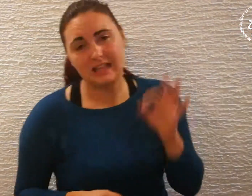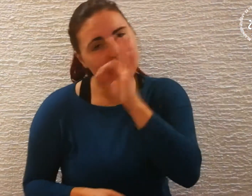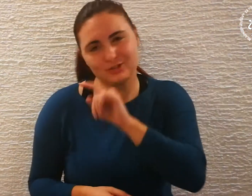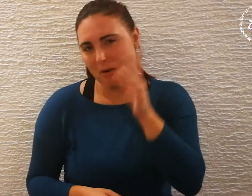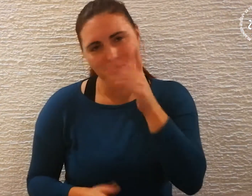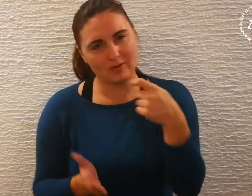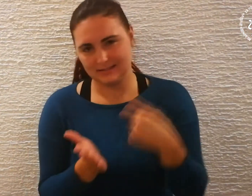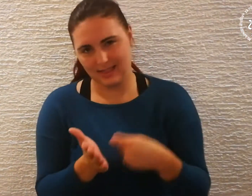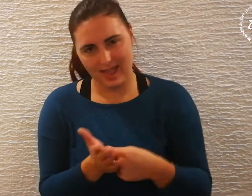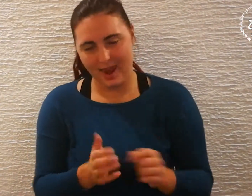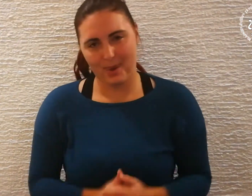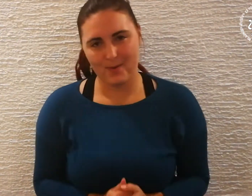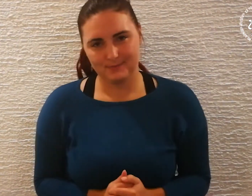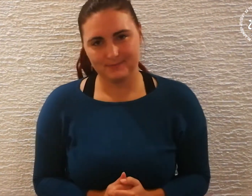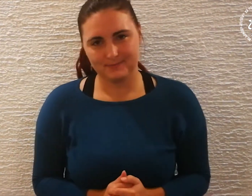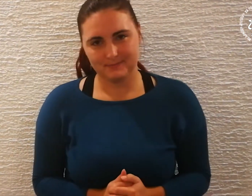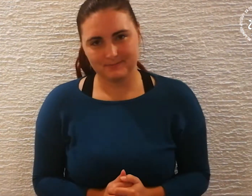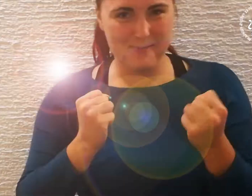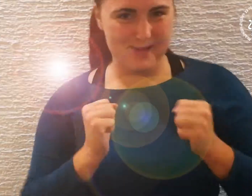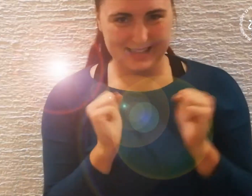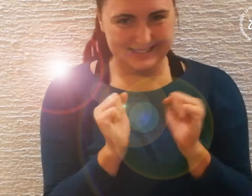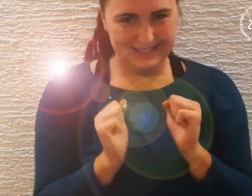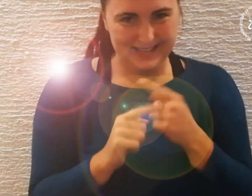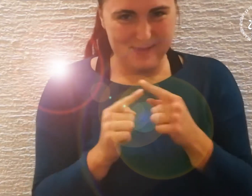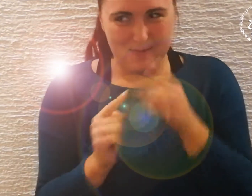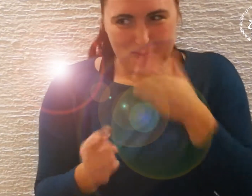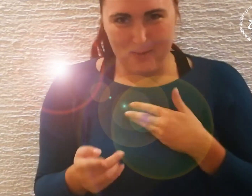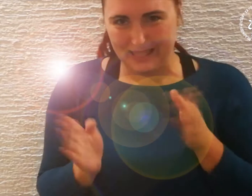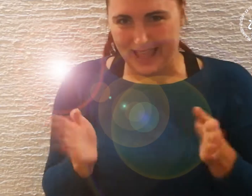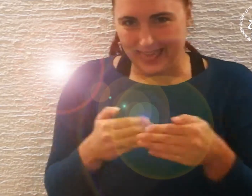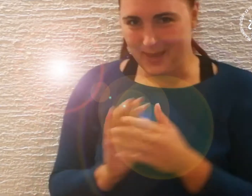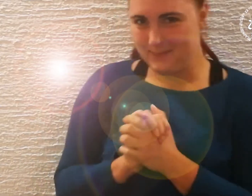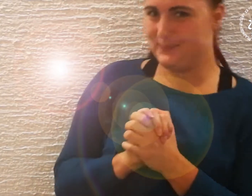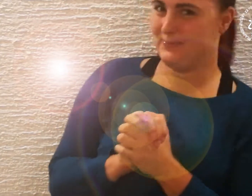Nič ne bo stalo. Jej, kmalu bom dobila darilo.